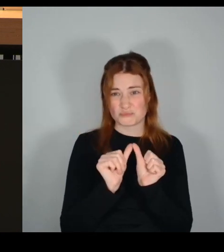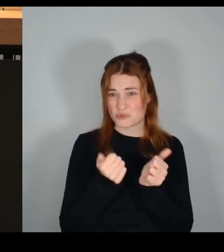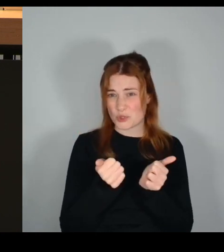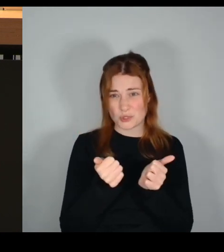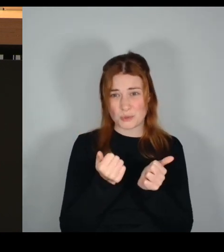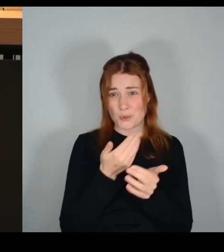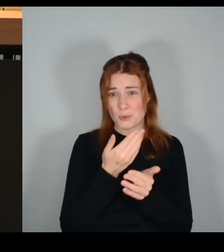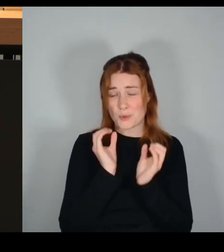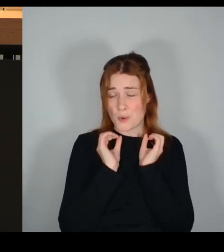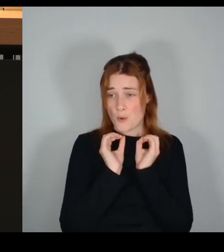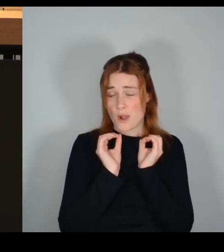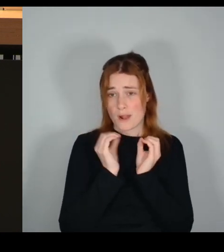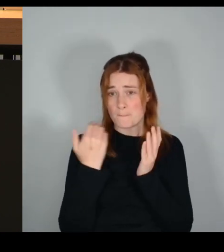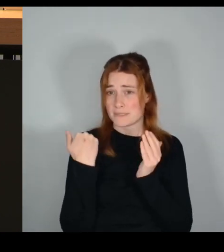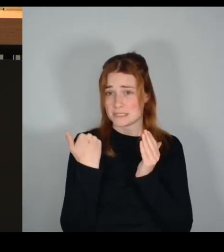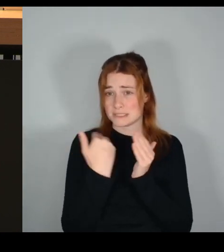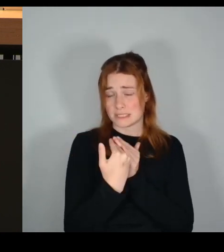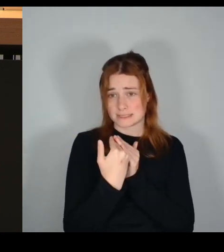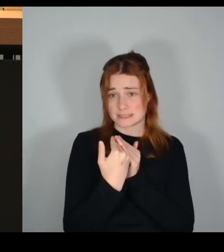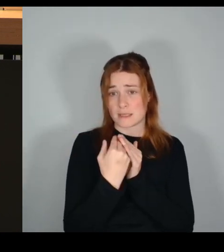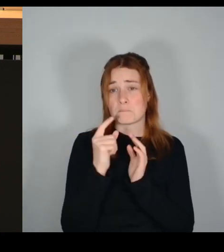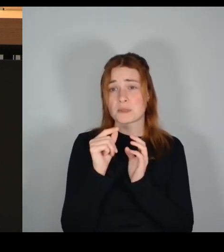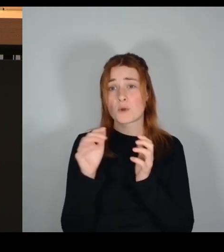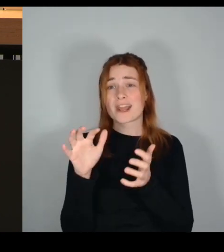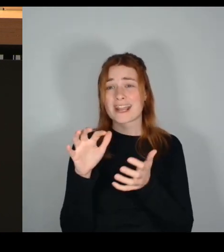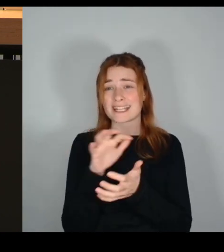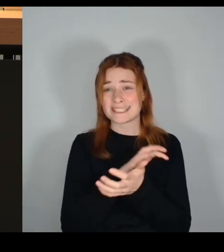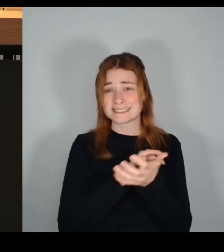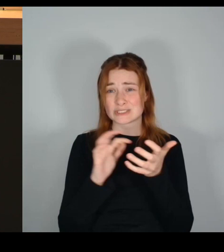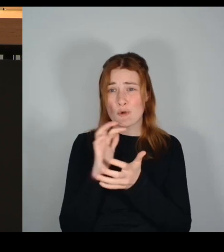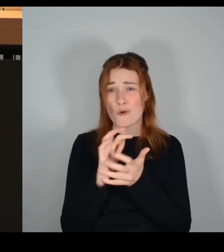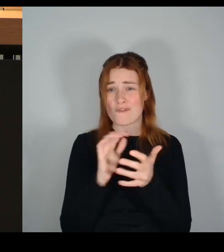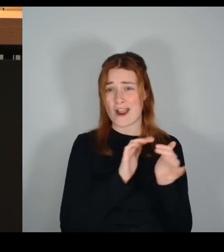Das müssen wir einfach wissen. Und Brunsbüttel?